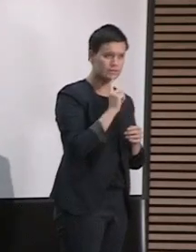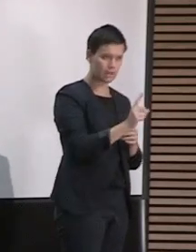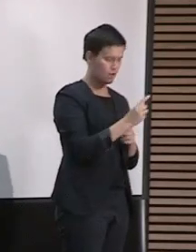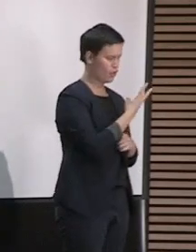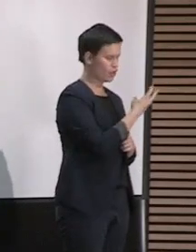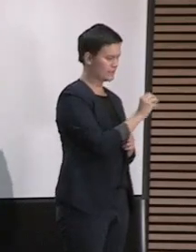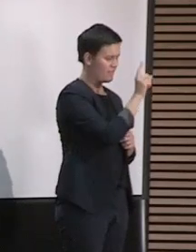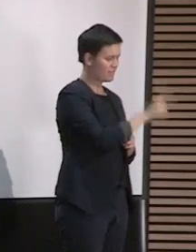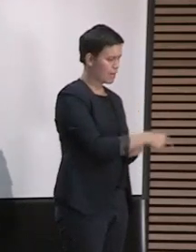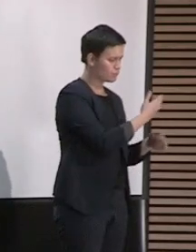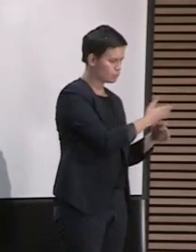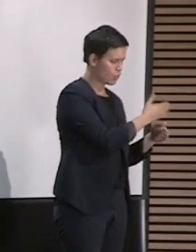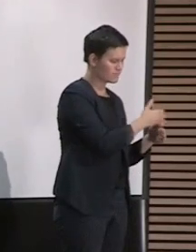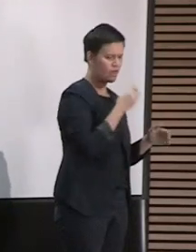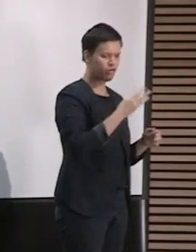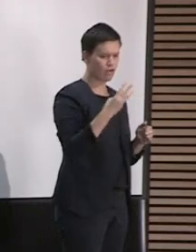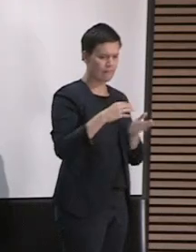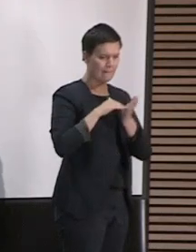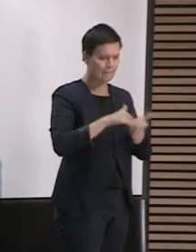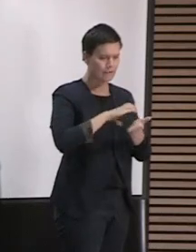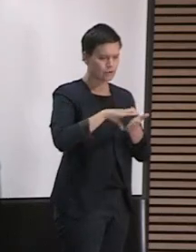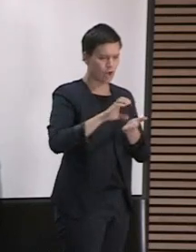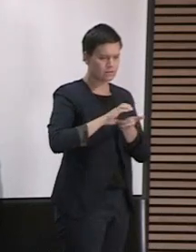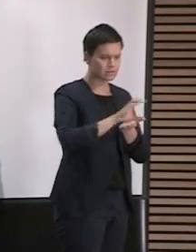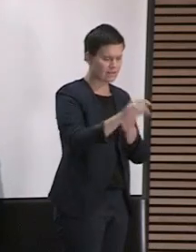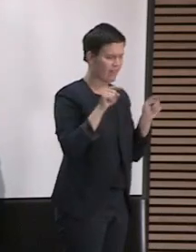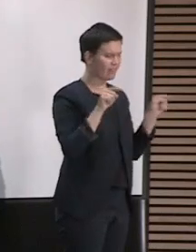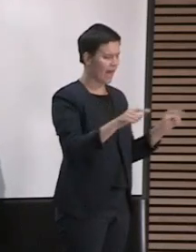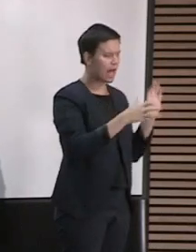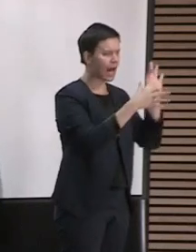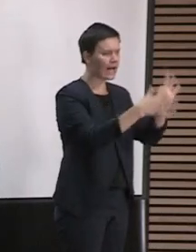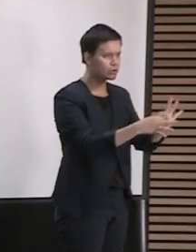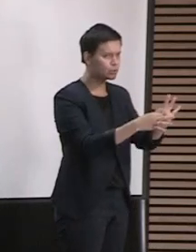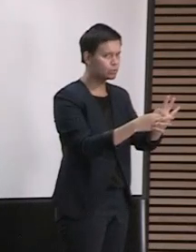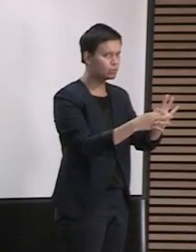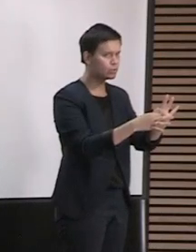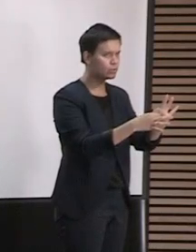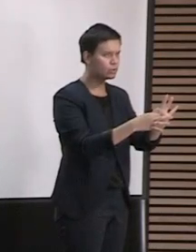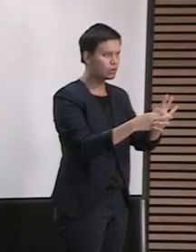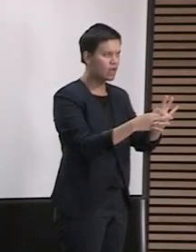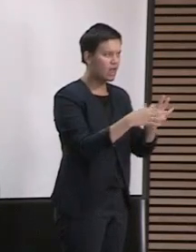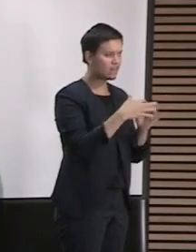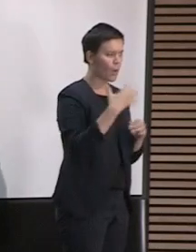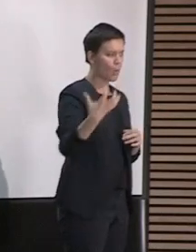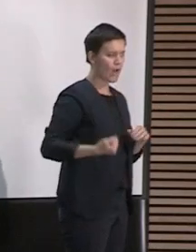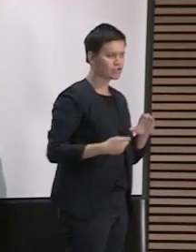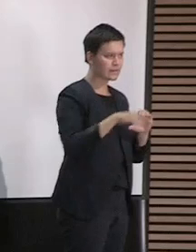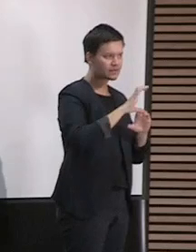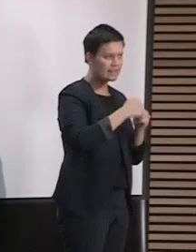whakarongo ki nga toenga o te